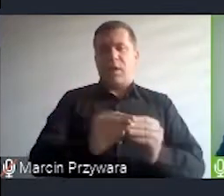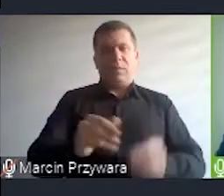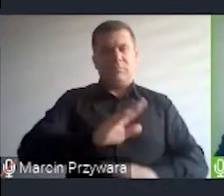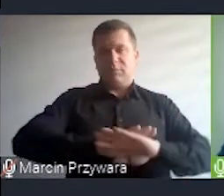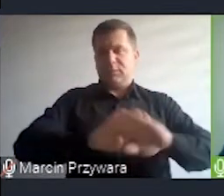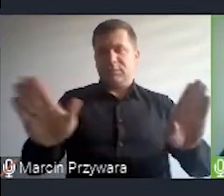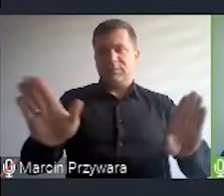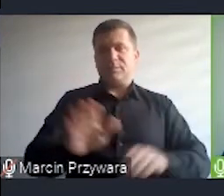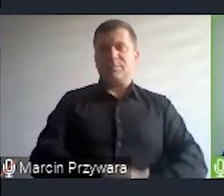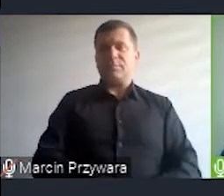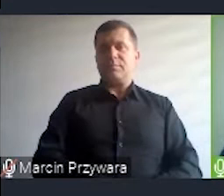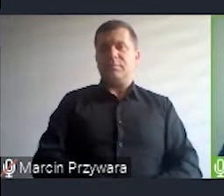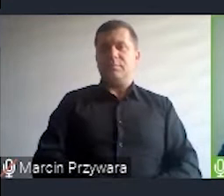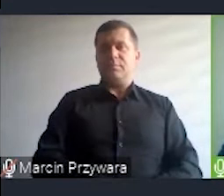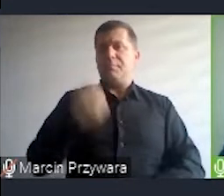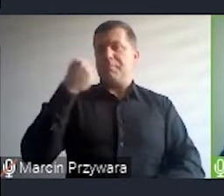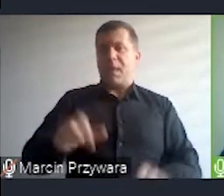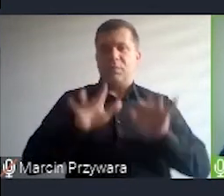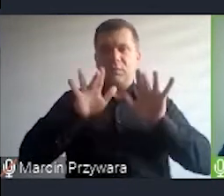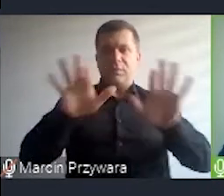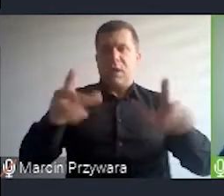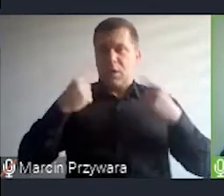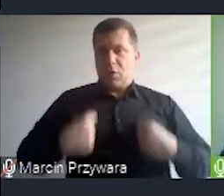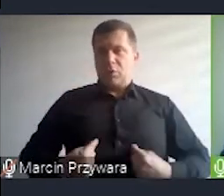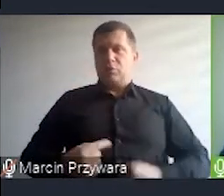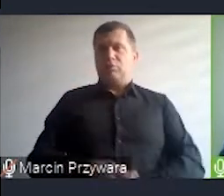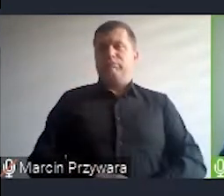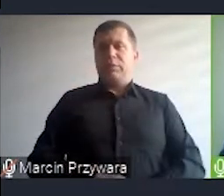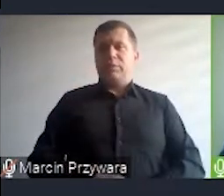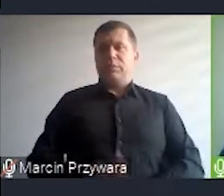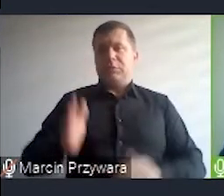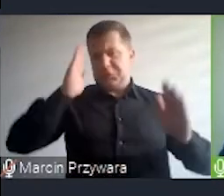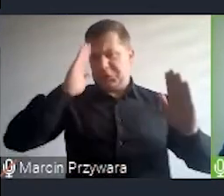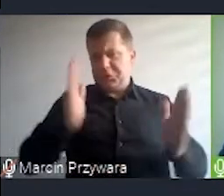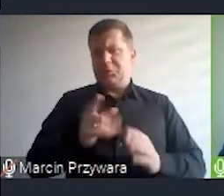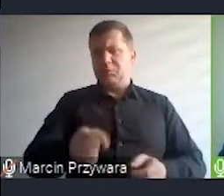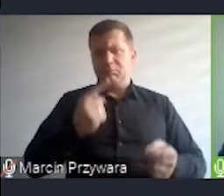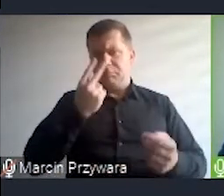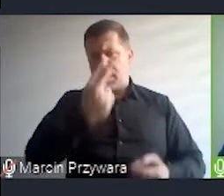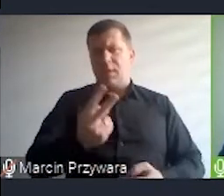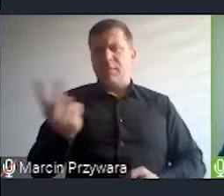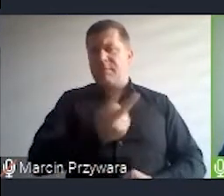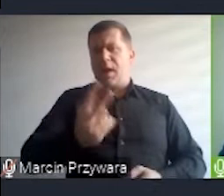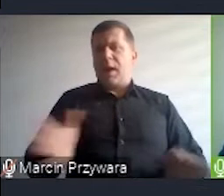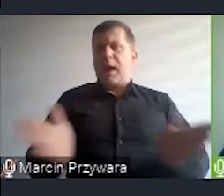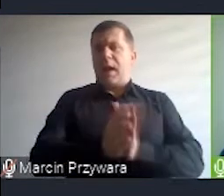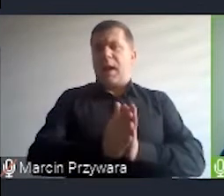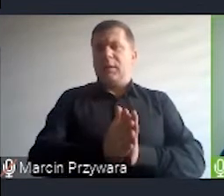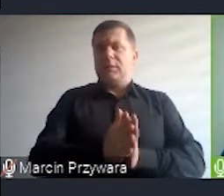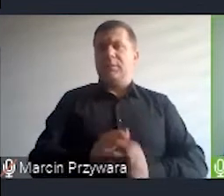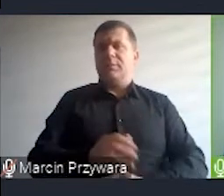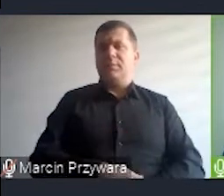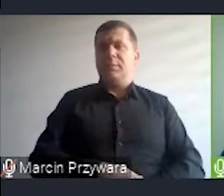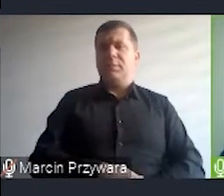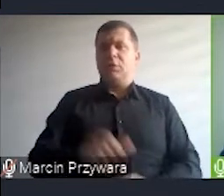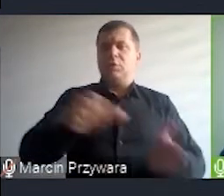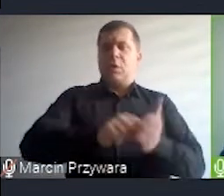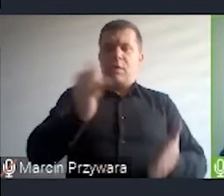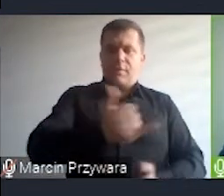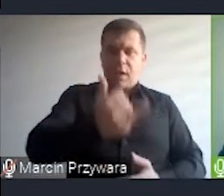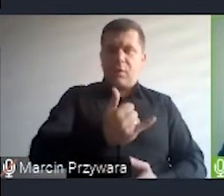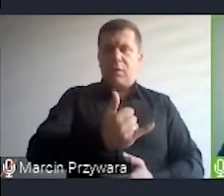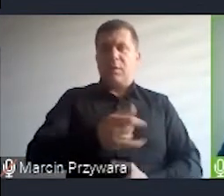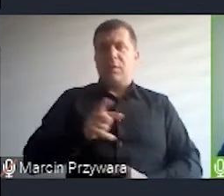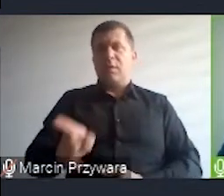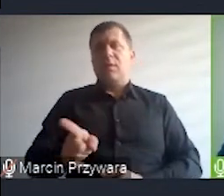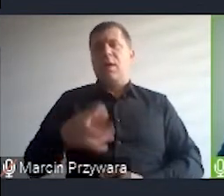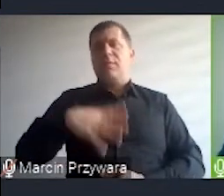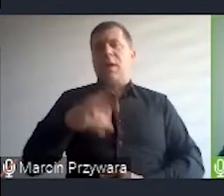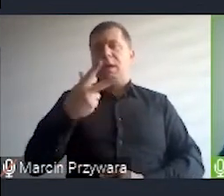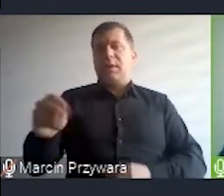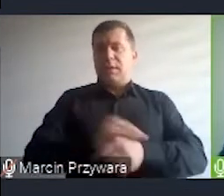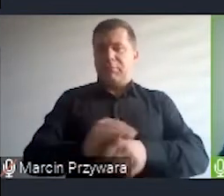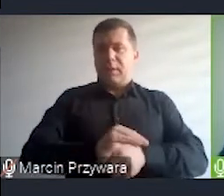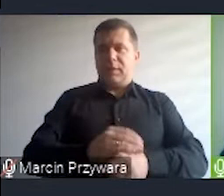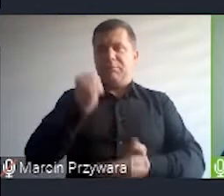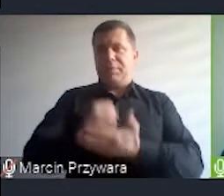bo bardzo wiele osób ściśle wiąże te dwa zagadnienia środków trwałych i wartości niematerialnych i prawnych.